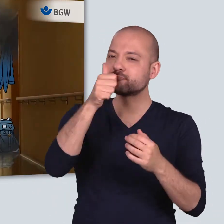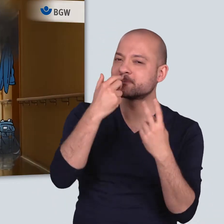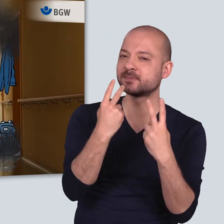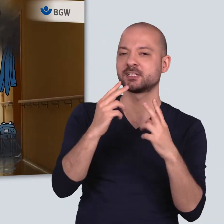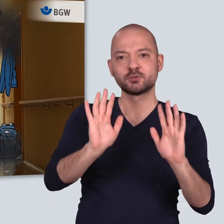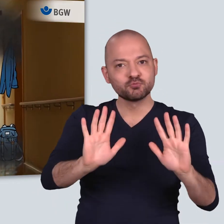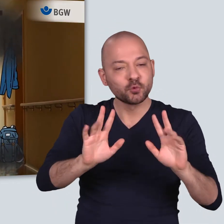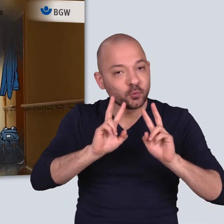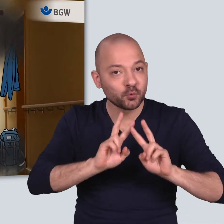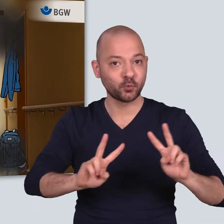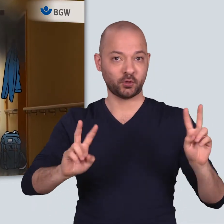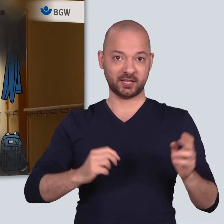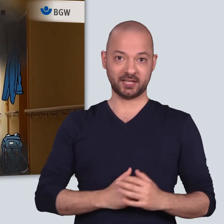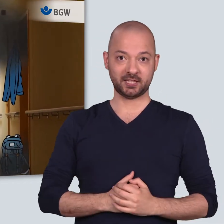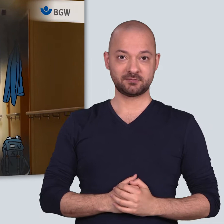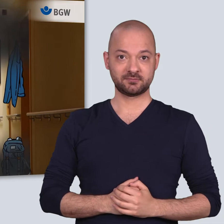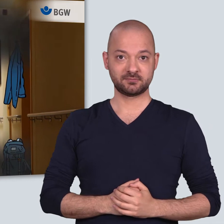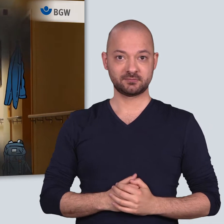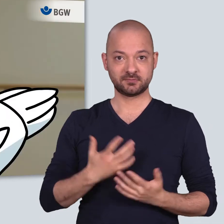Das Allerwichtigste ist: Ruhig bleiben!